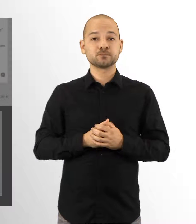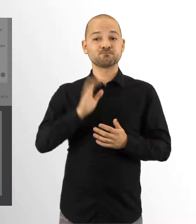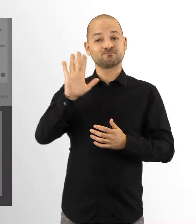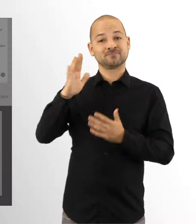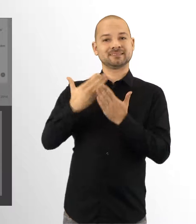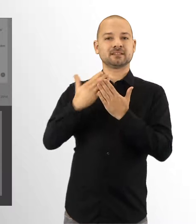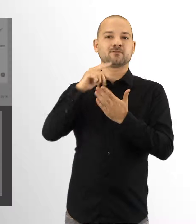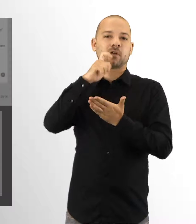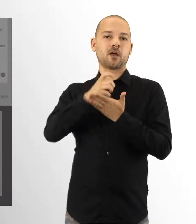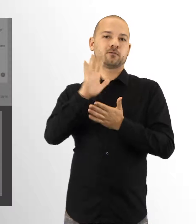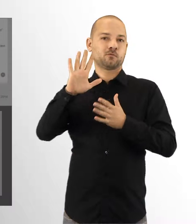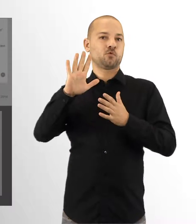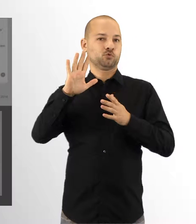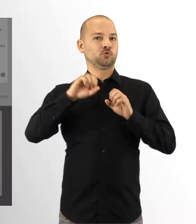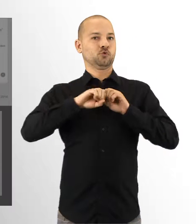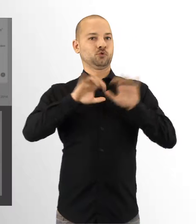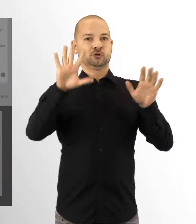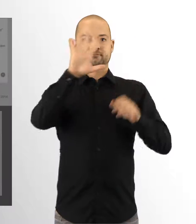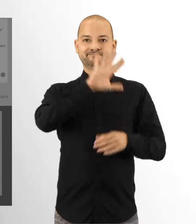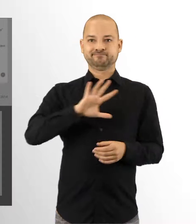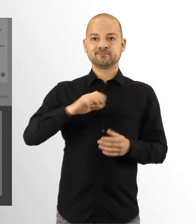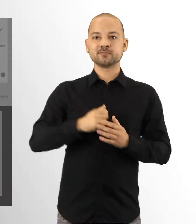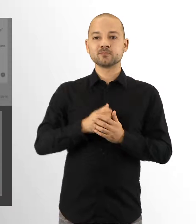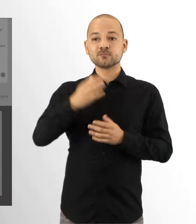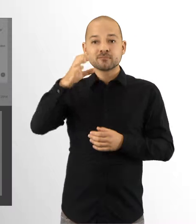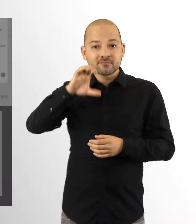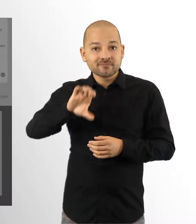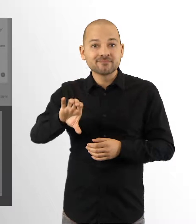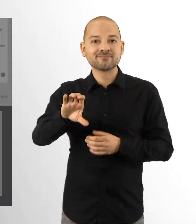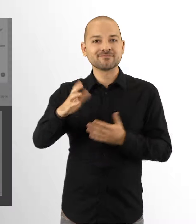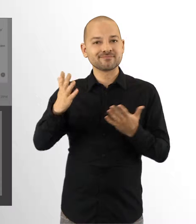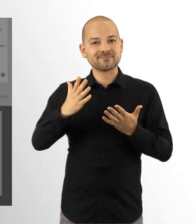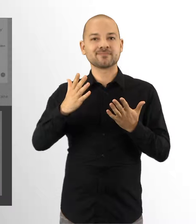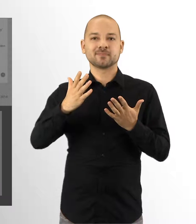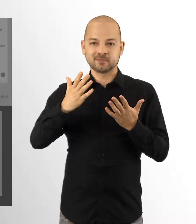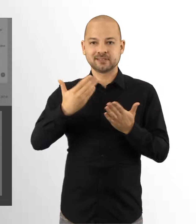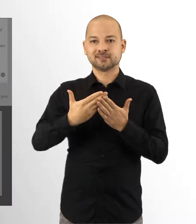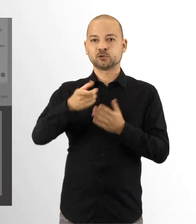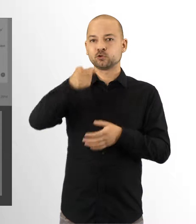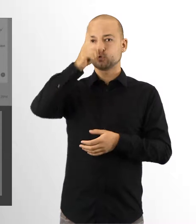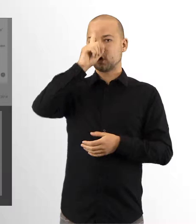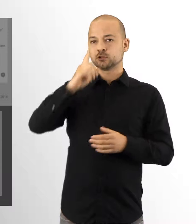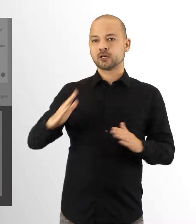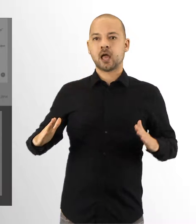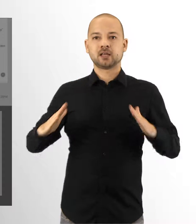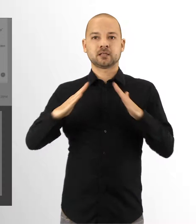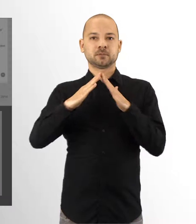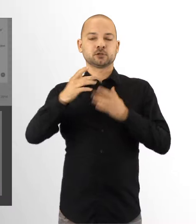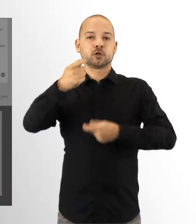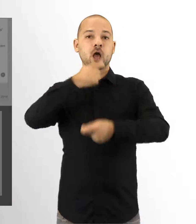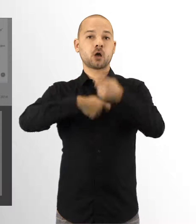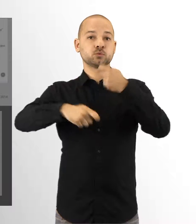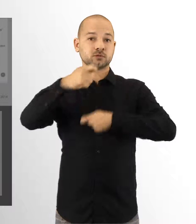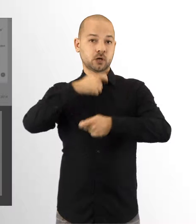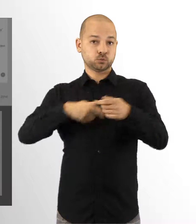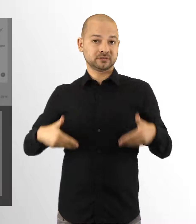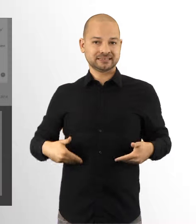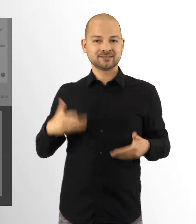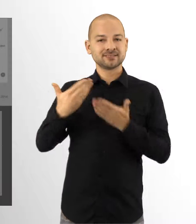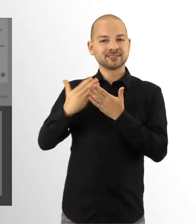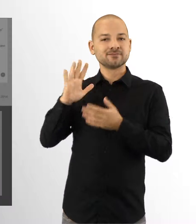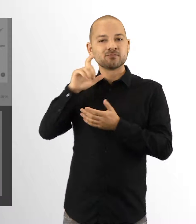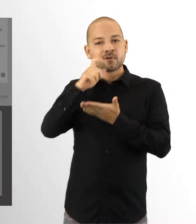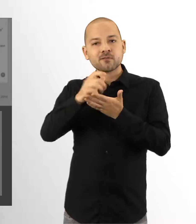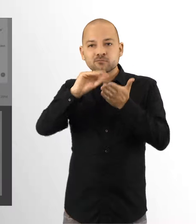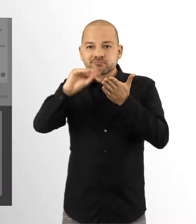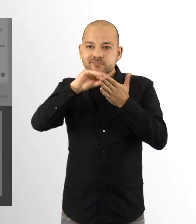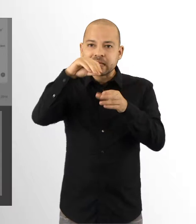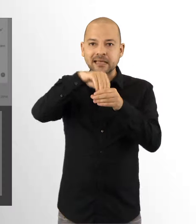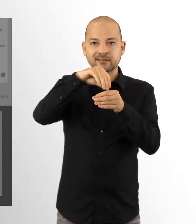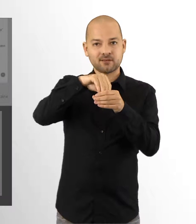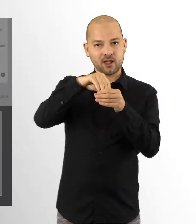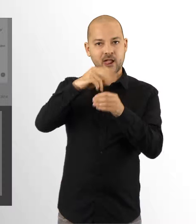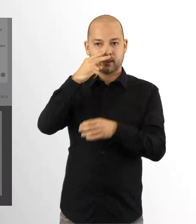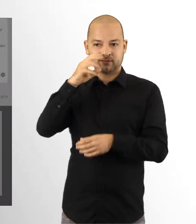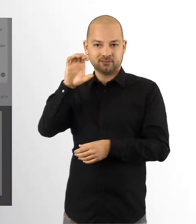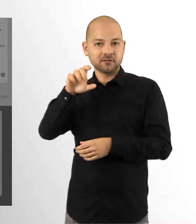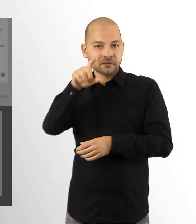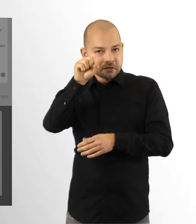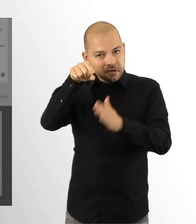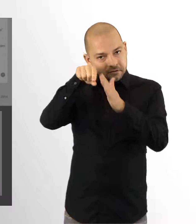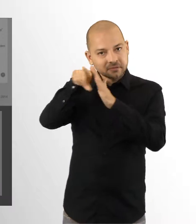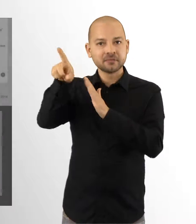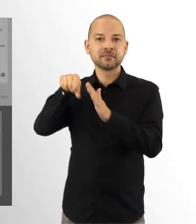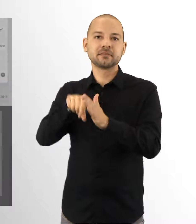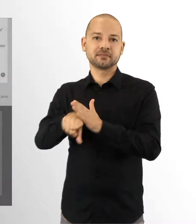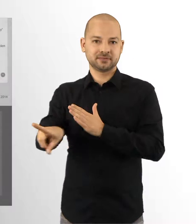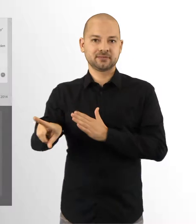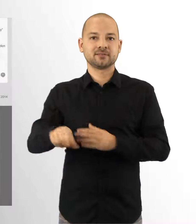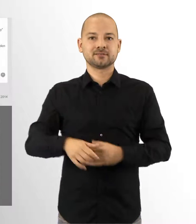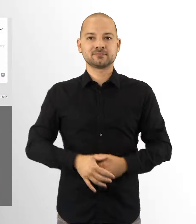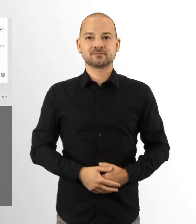der Redaktion - der Deutsche Akademische Austauschdienst - unserer Seite verlinkt.